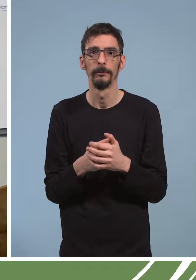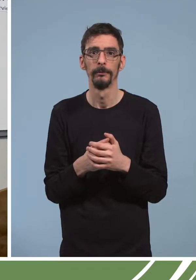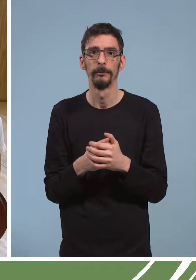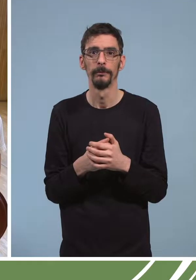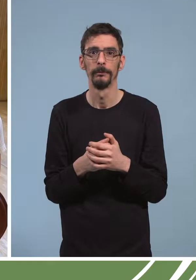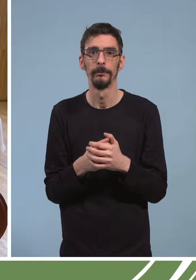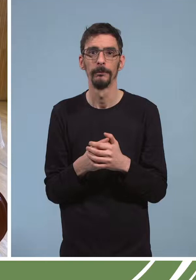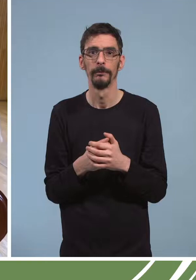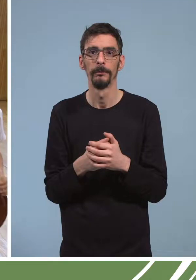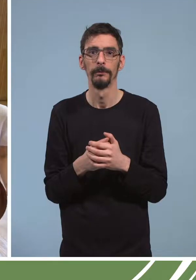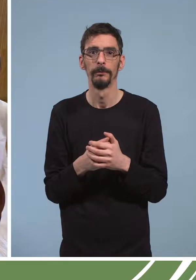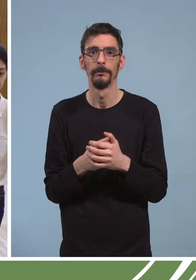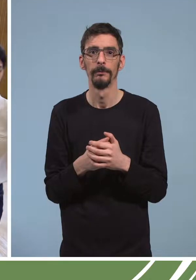oder mit anderen Tischen handeln.